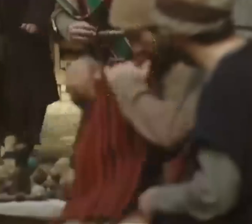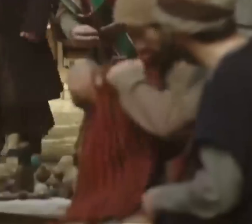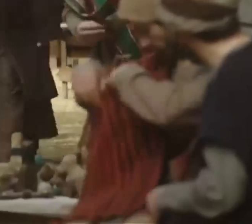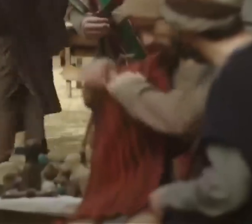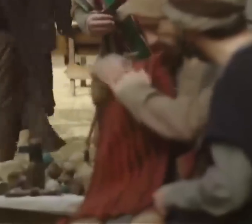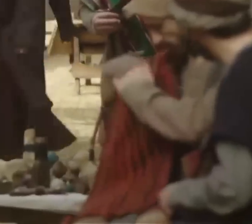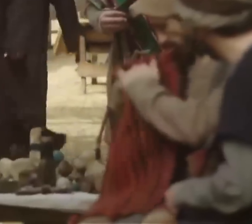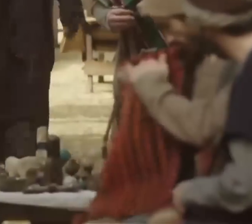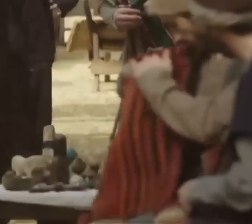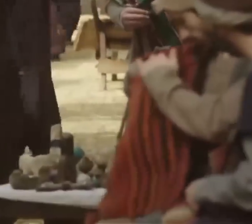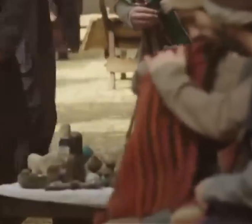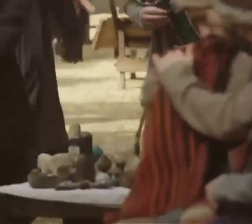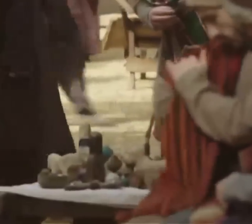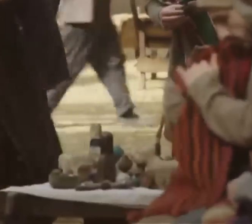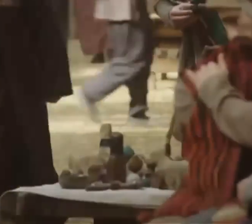(Sessizlik)